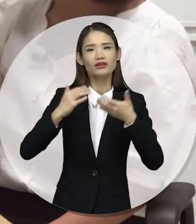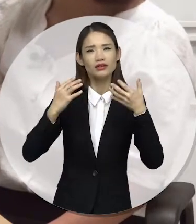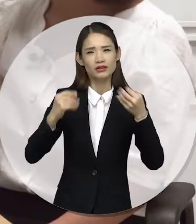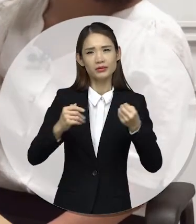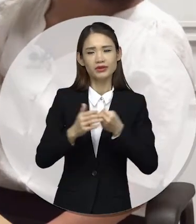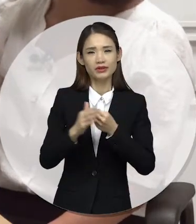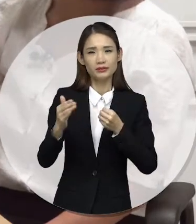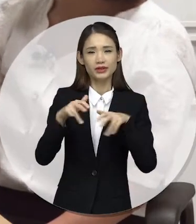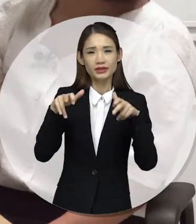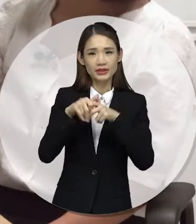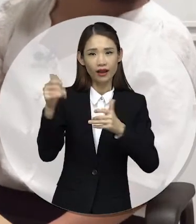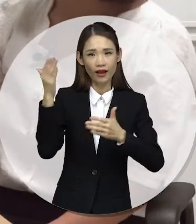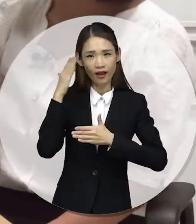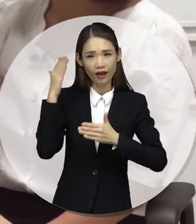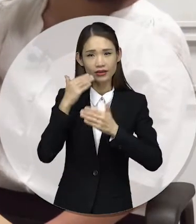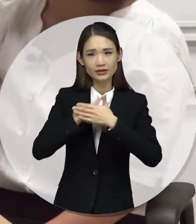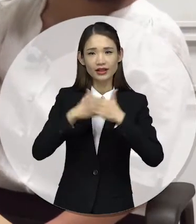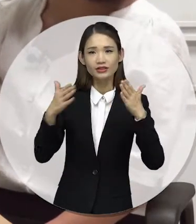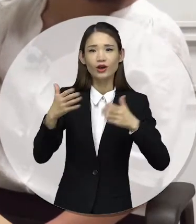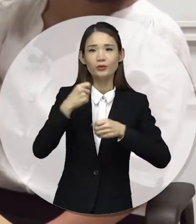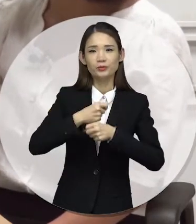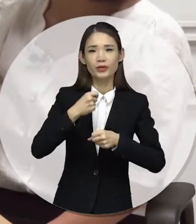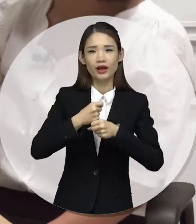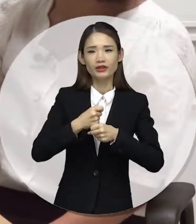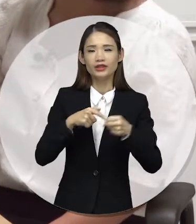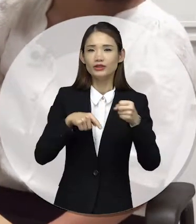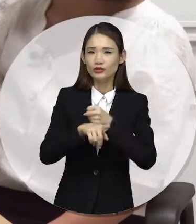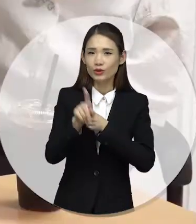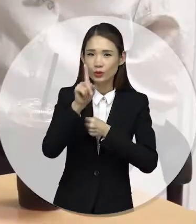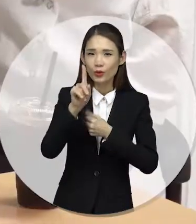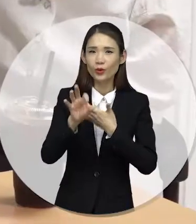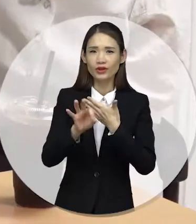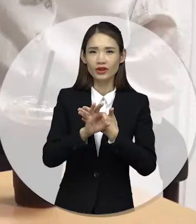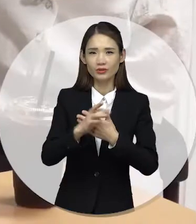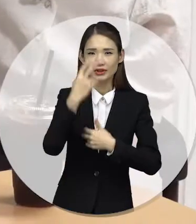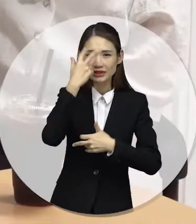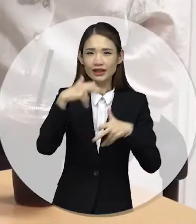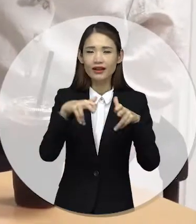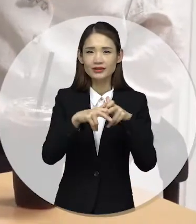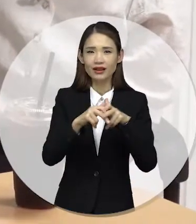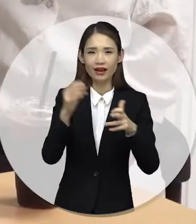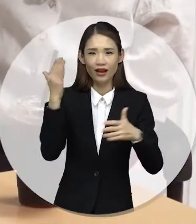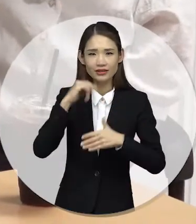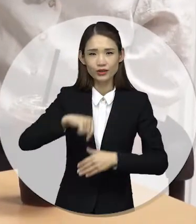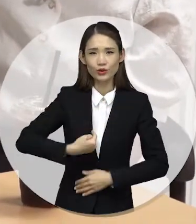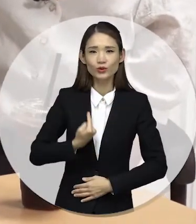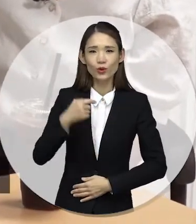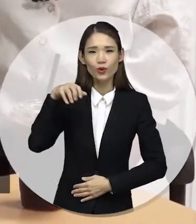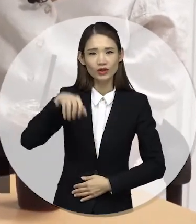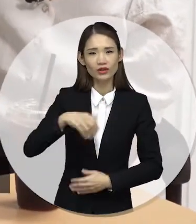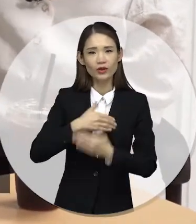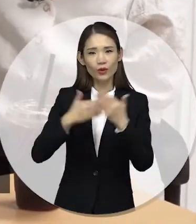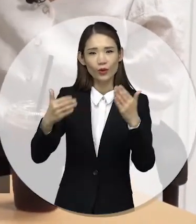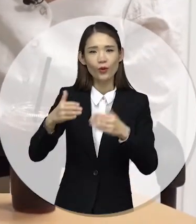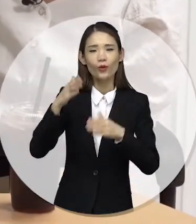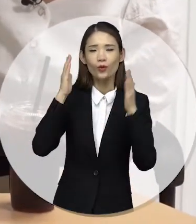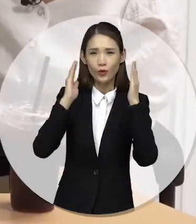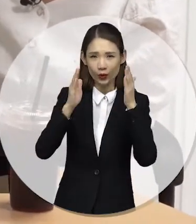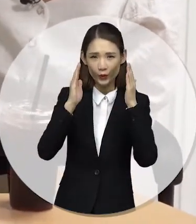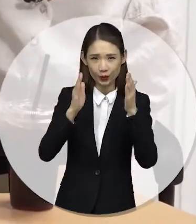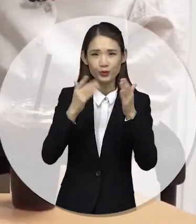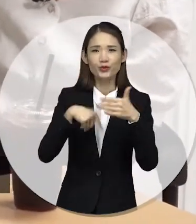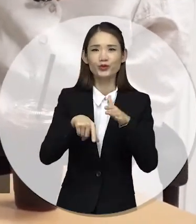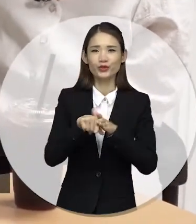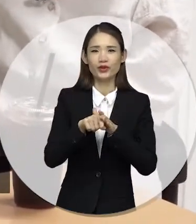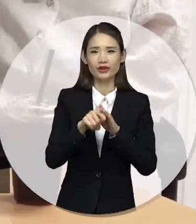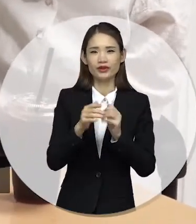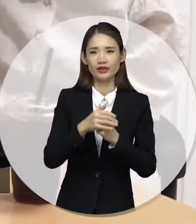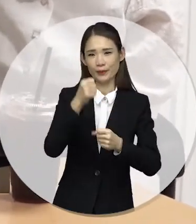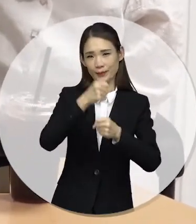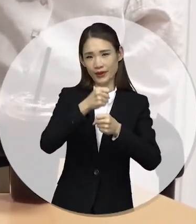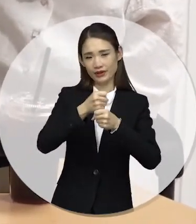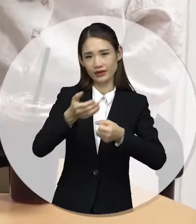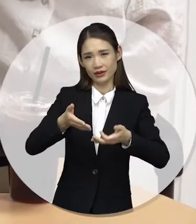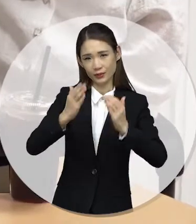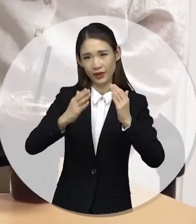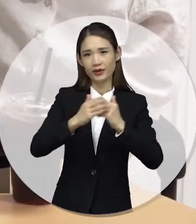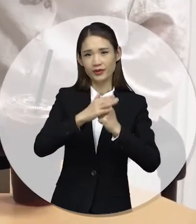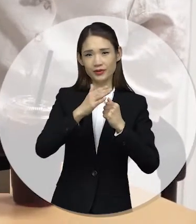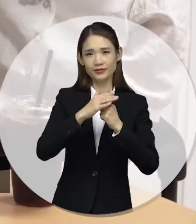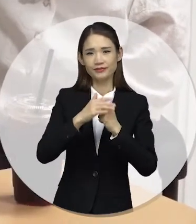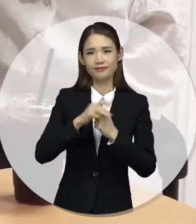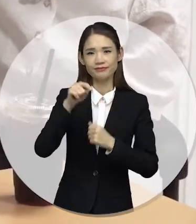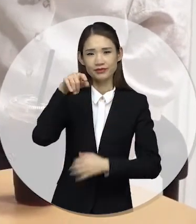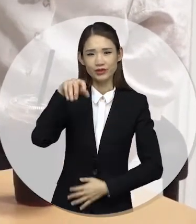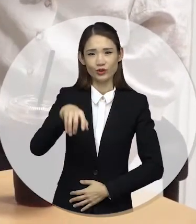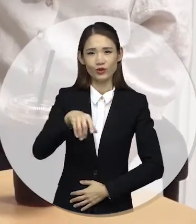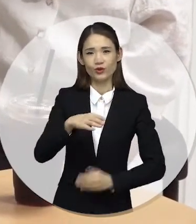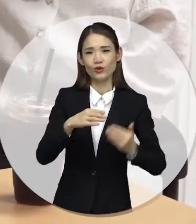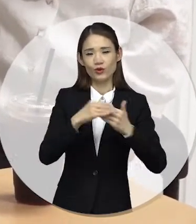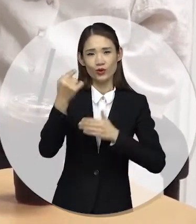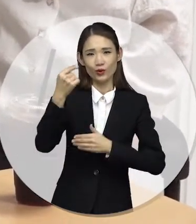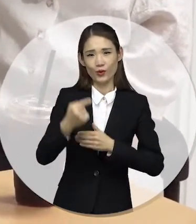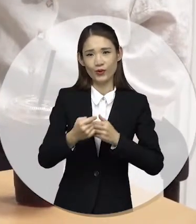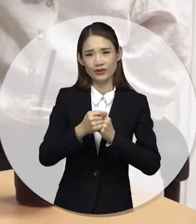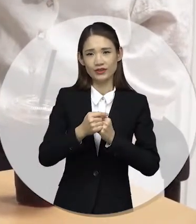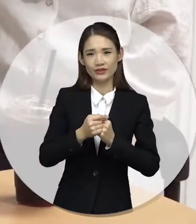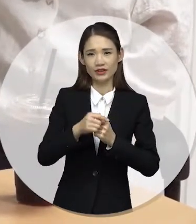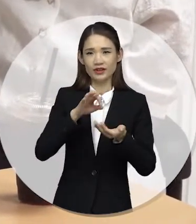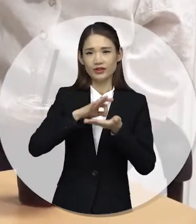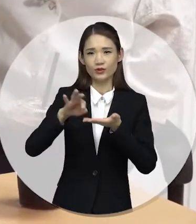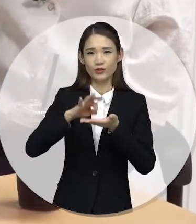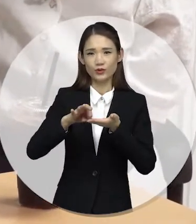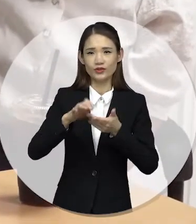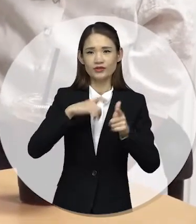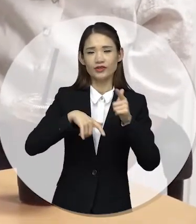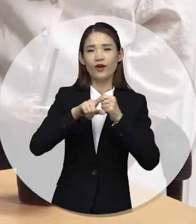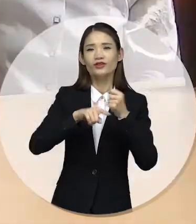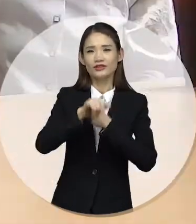사실 장애 학생 열람실을 만들게 된 사유가 시각장애 학생들이 독립된 공간에서 공부할 수 있게 하도록 만들어진 공간이어서, 오셔서 이용해주셔서 의미가 있는 것 같아요.